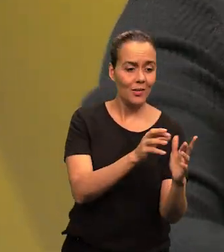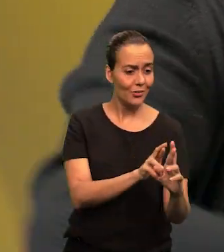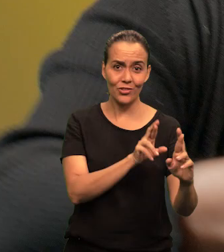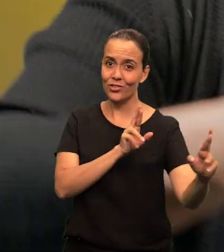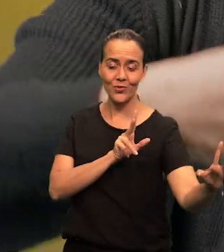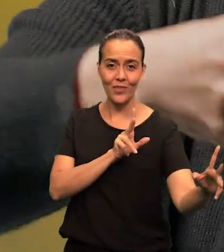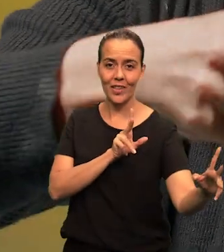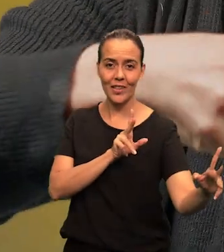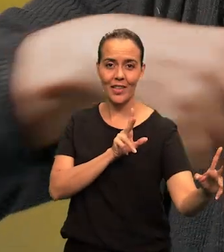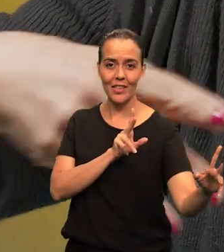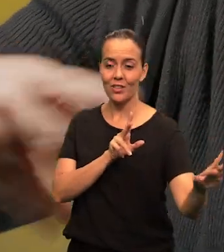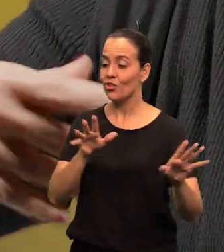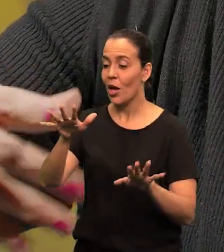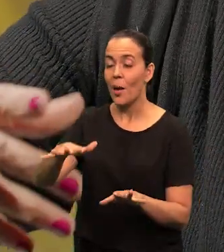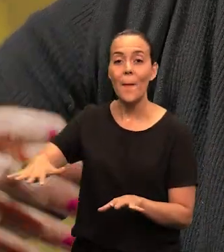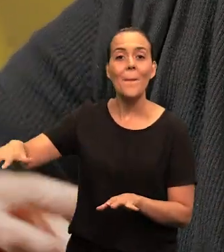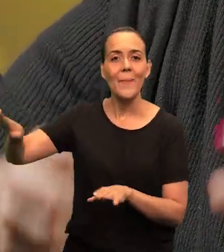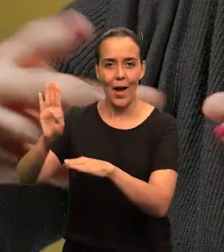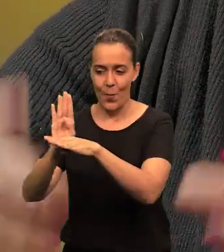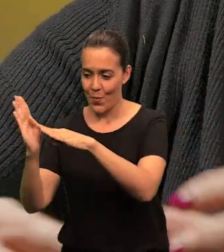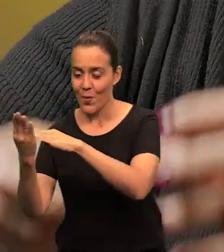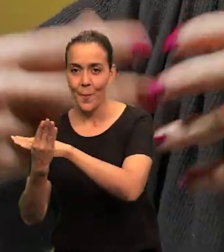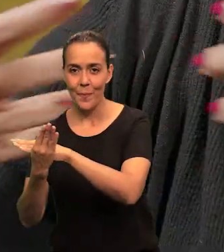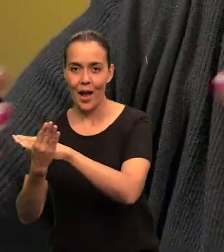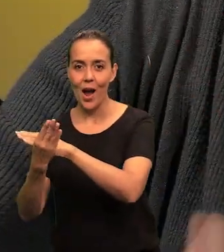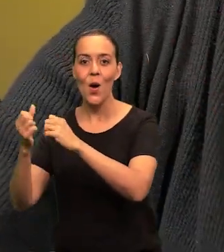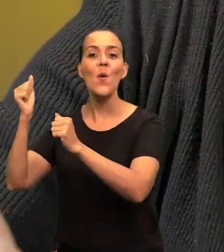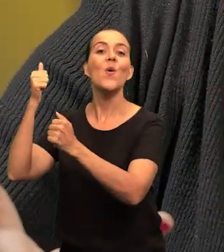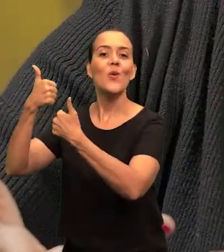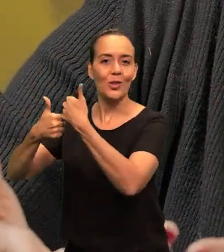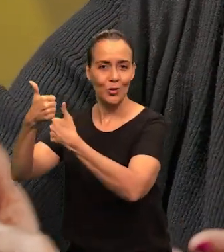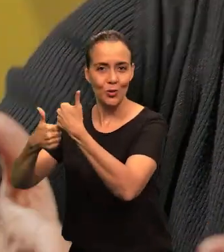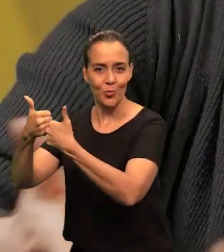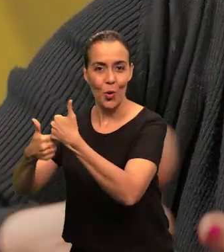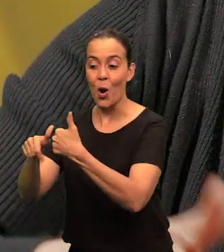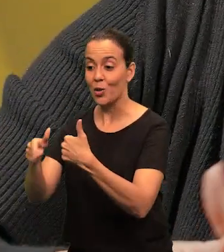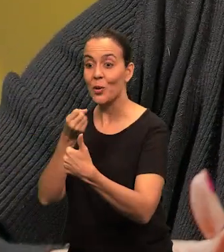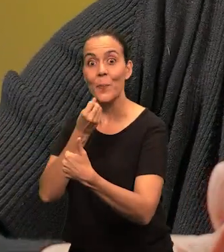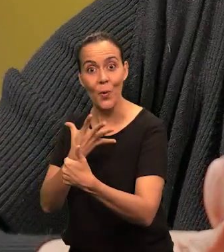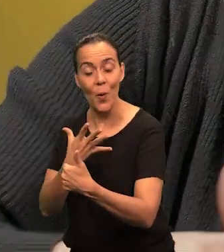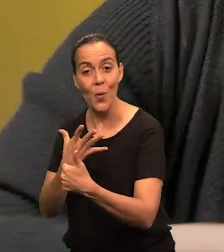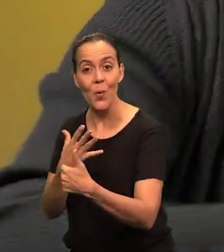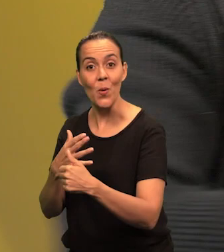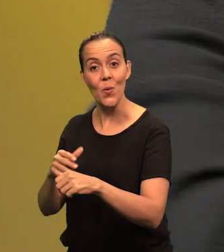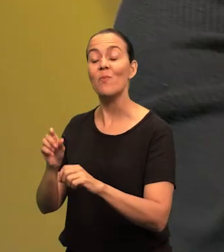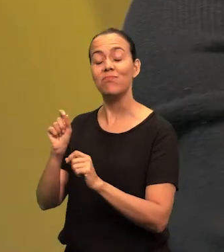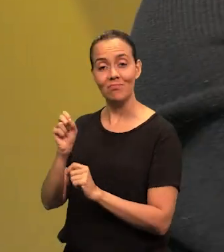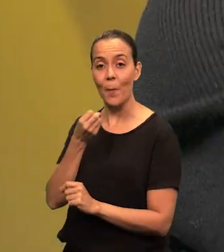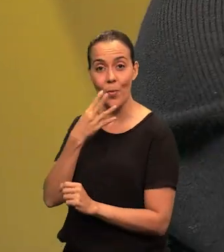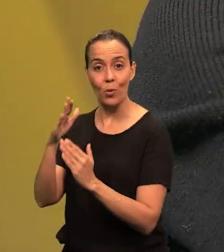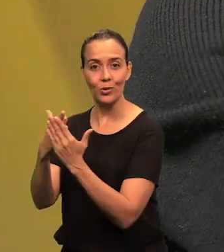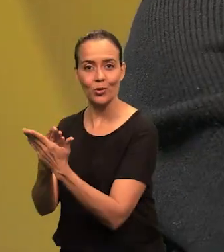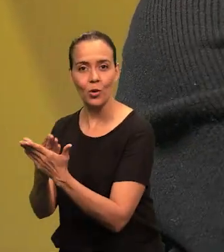Se aquele bairro tem tradição de esportes, essa escola é uma escola. Mas se a tradição dali é cultura,